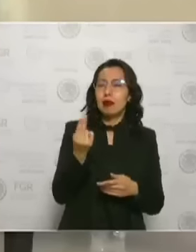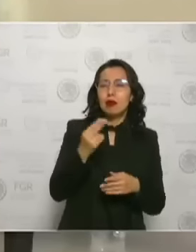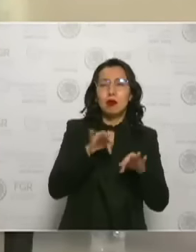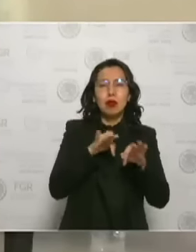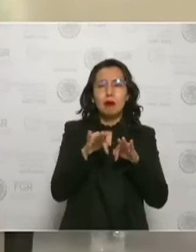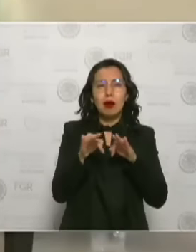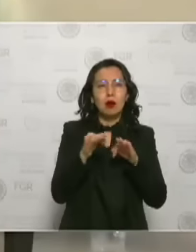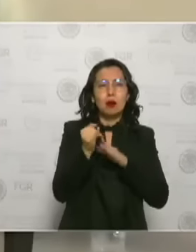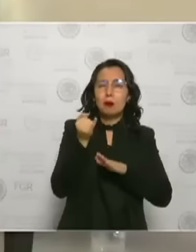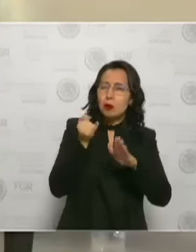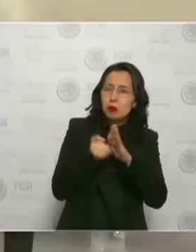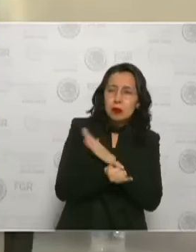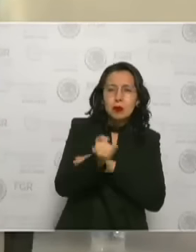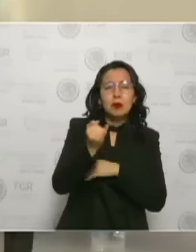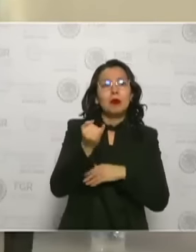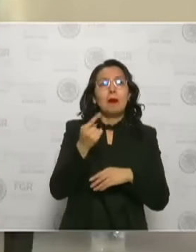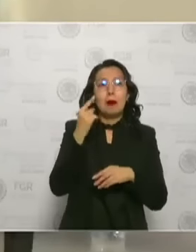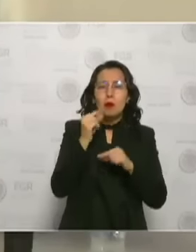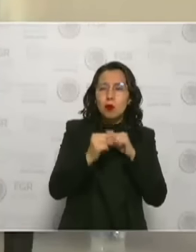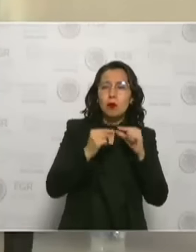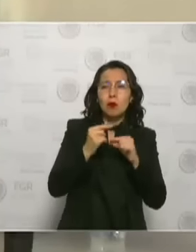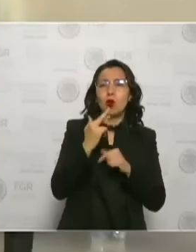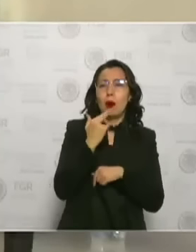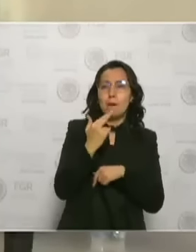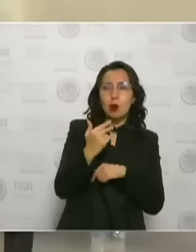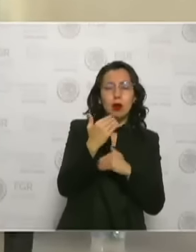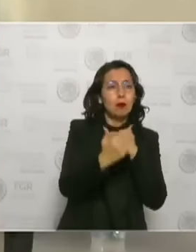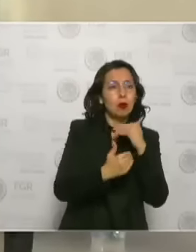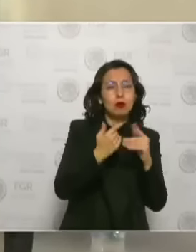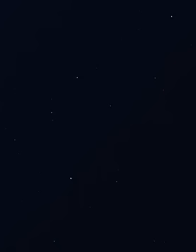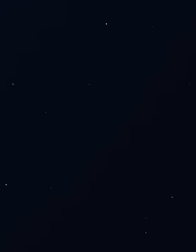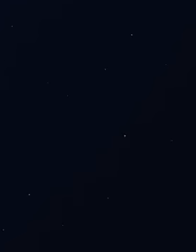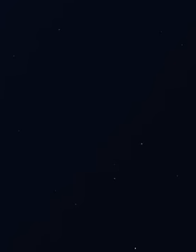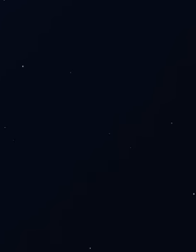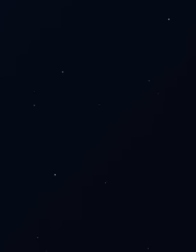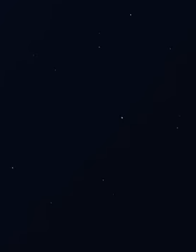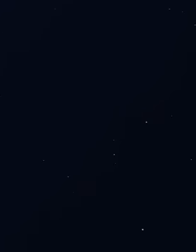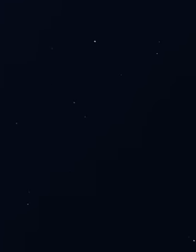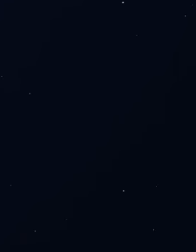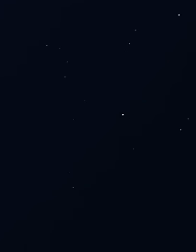Hoy las instituciones se alinean con el sentir de la gente, con el grito de justicia de cada